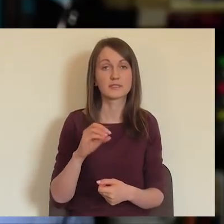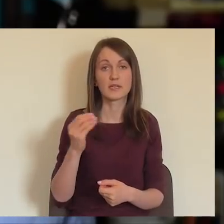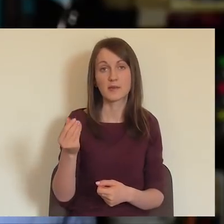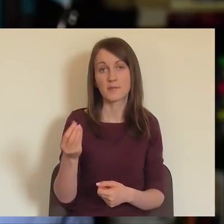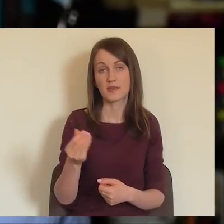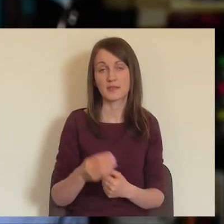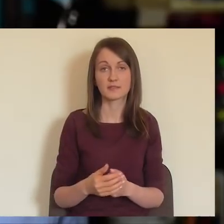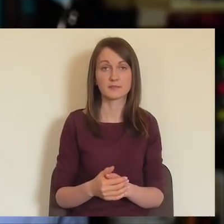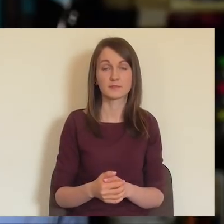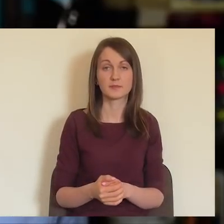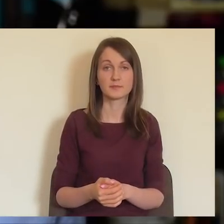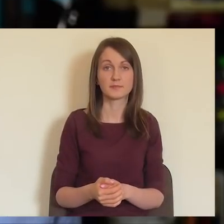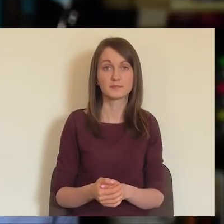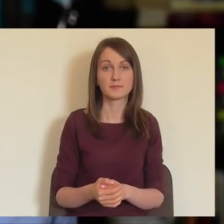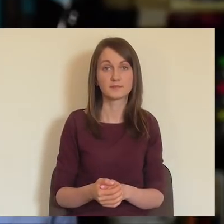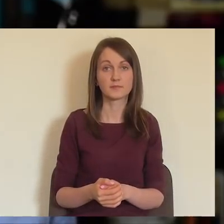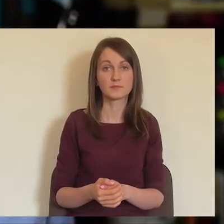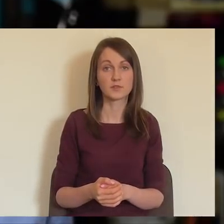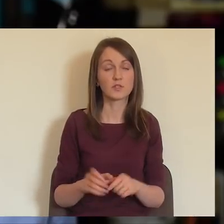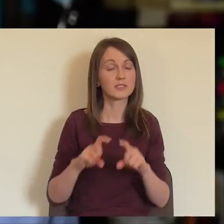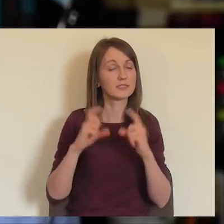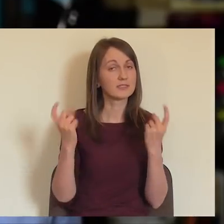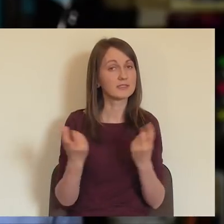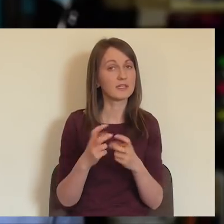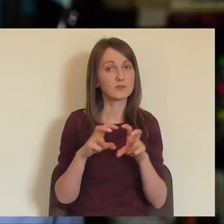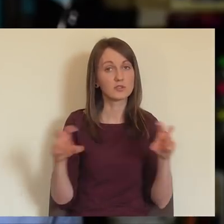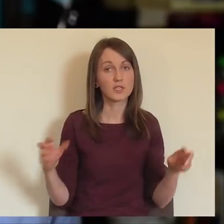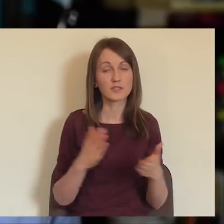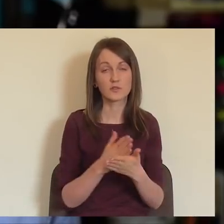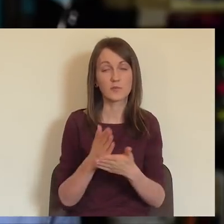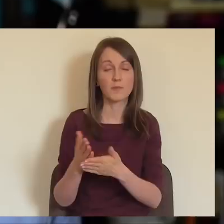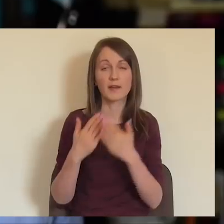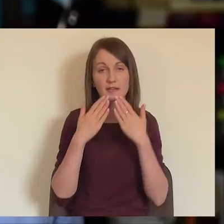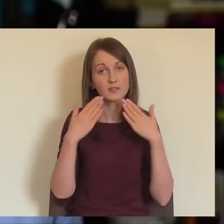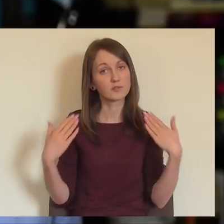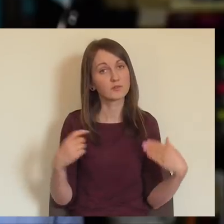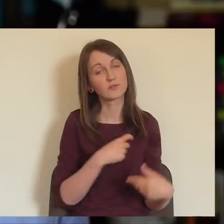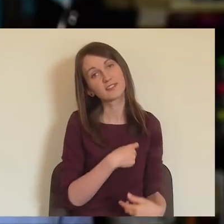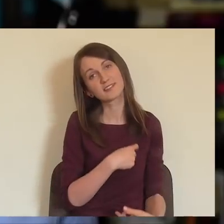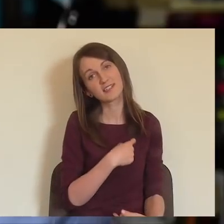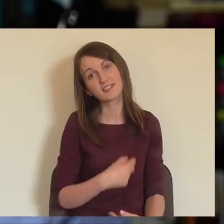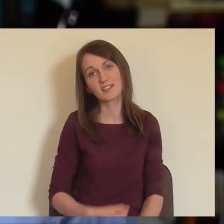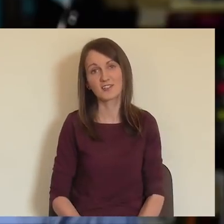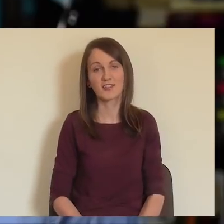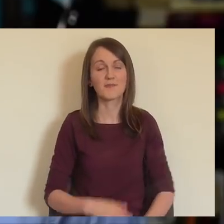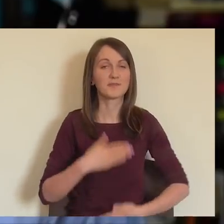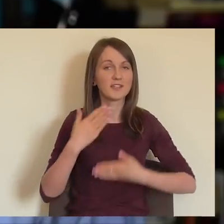z tymi funduszami, które dostaliśmy od Was. To nam cały czas naprawdę pomaga, dzięki serdeczne.